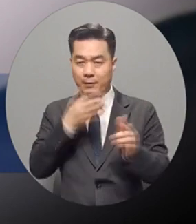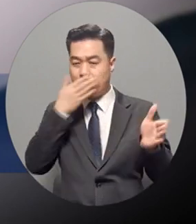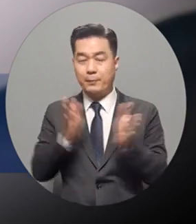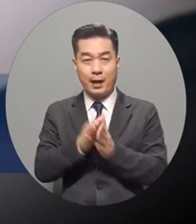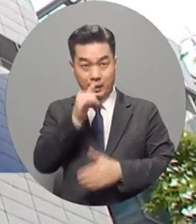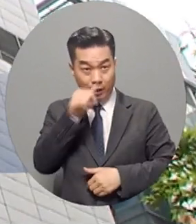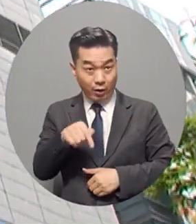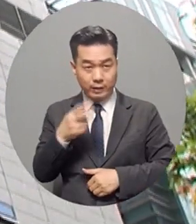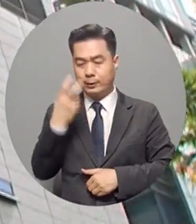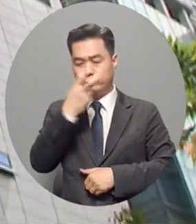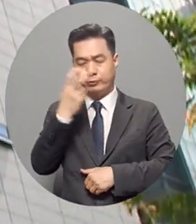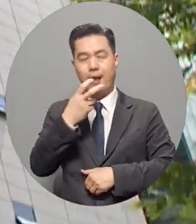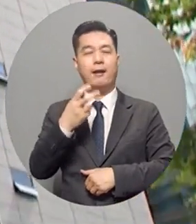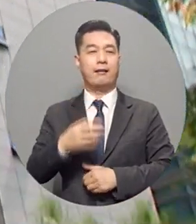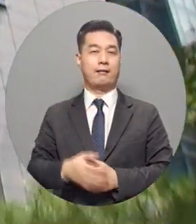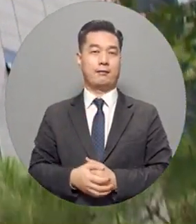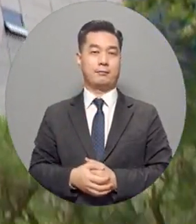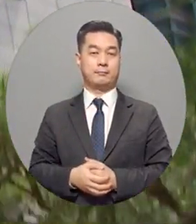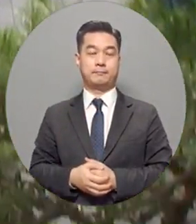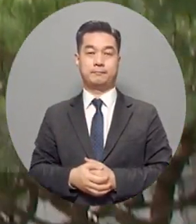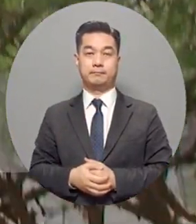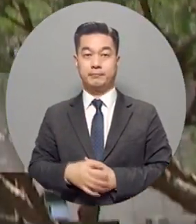수사 의뢰를 한 거고.